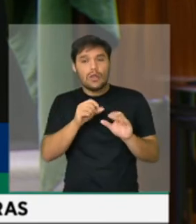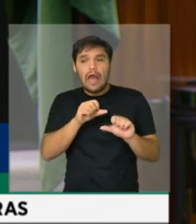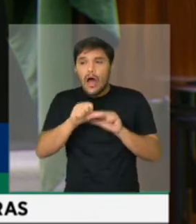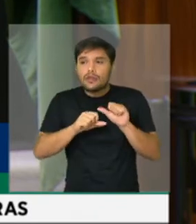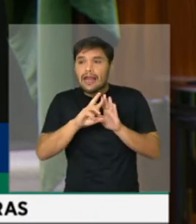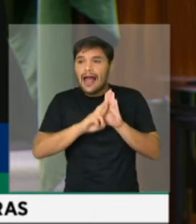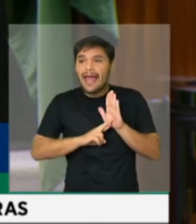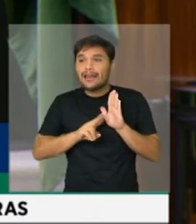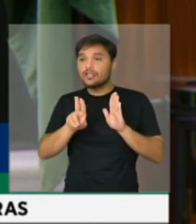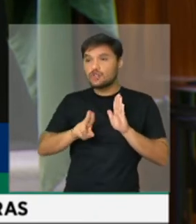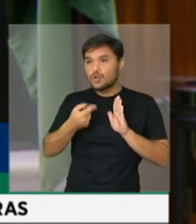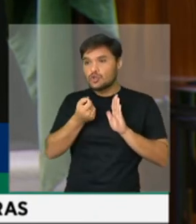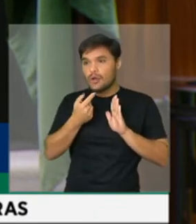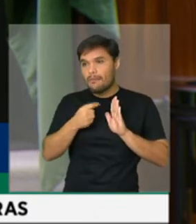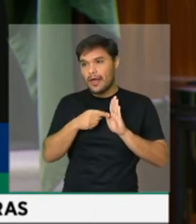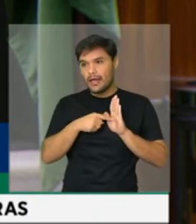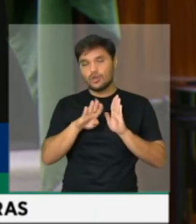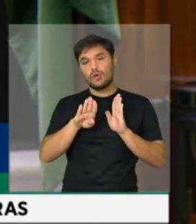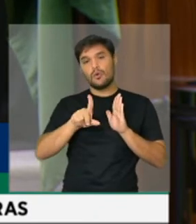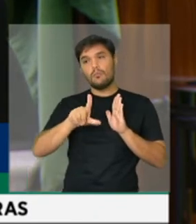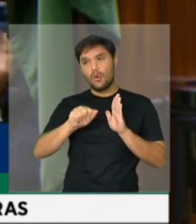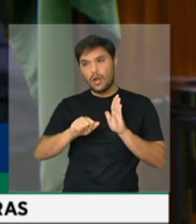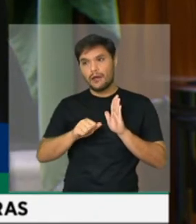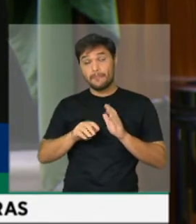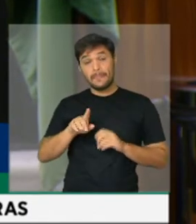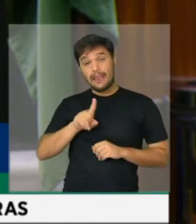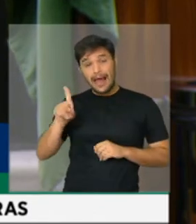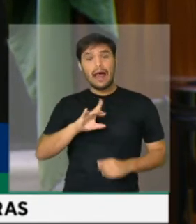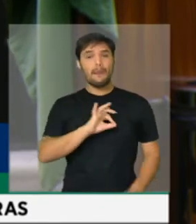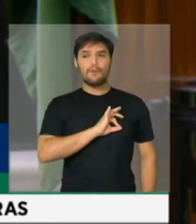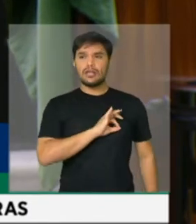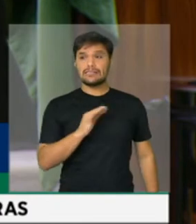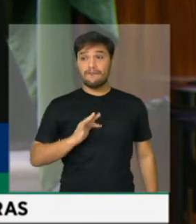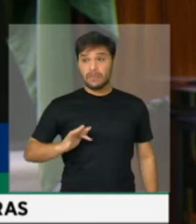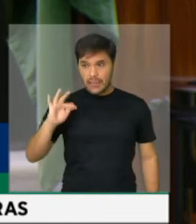POVO TENTANDO ALTERAR A BULA, O QUE É UMA BURLA! NO DIA EM QUE A POLÍCIA FEDERAL ESTÁ